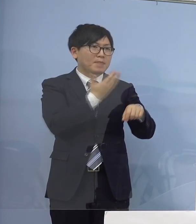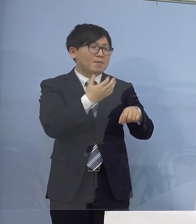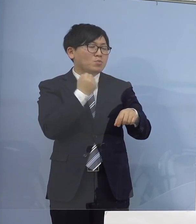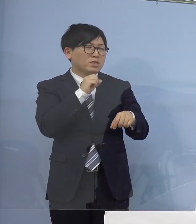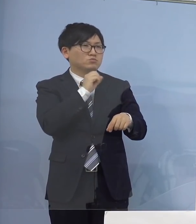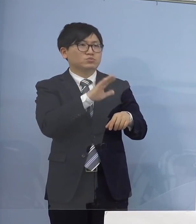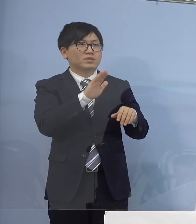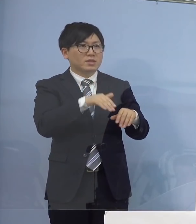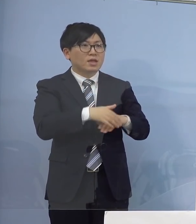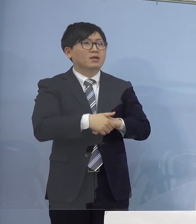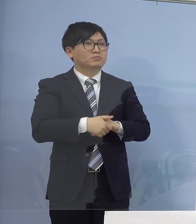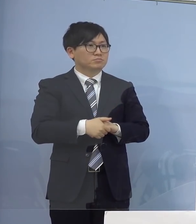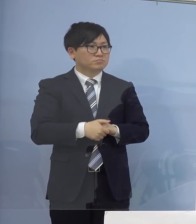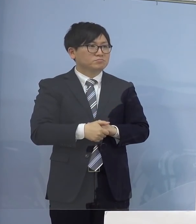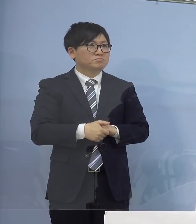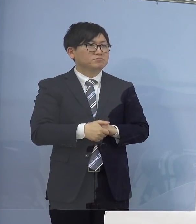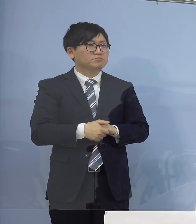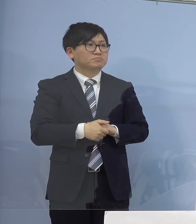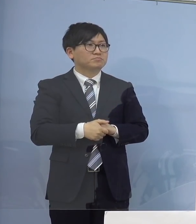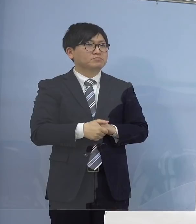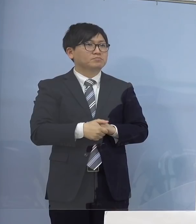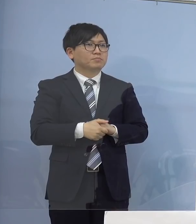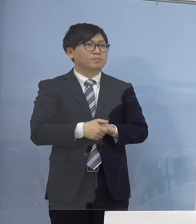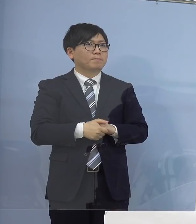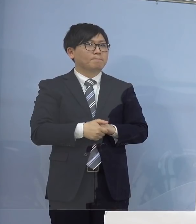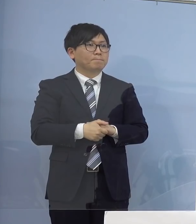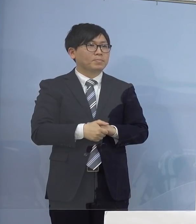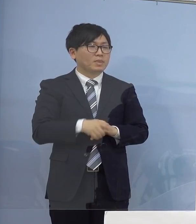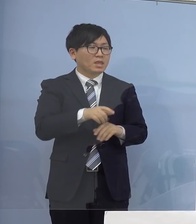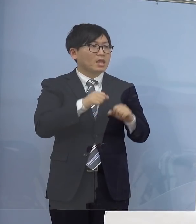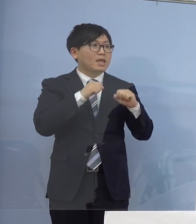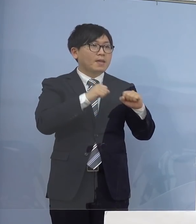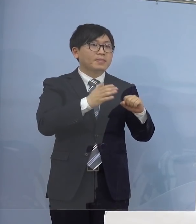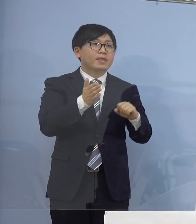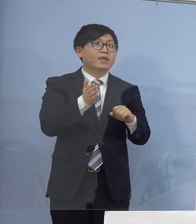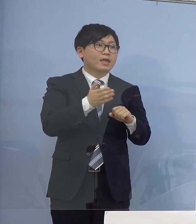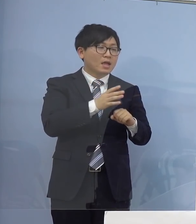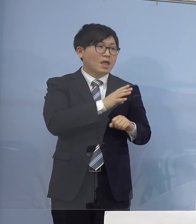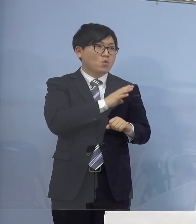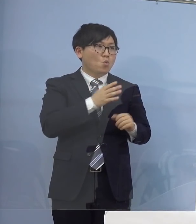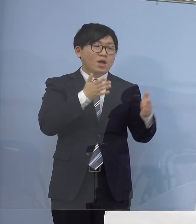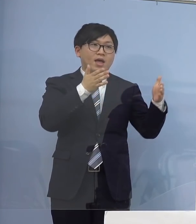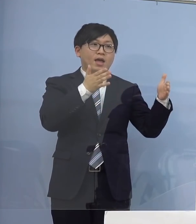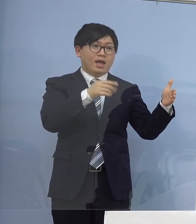事前通告をし、そしてそれに踏み切って さらに4日間時間を取って